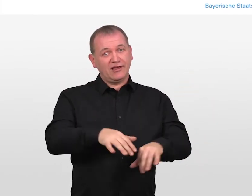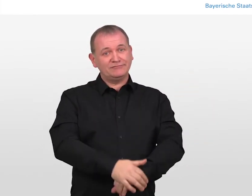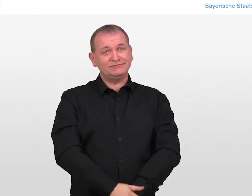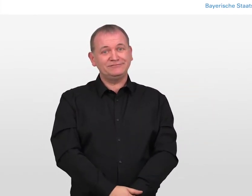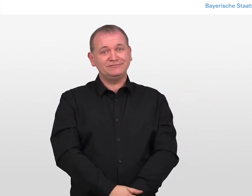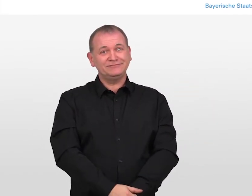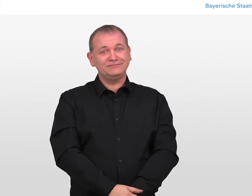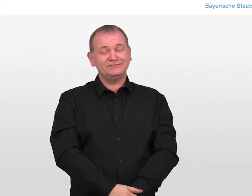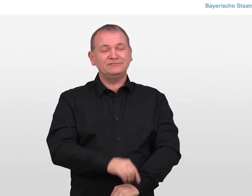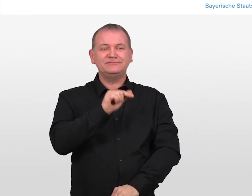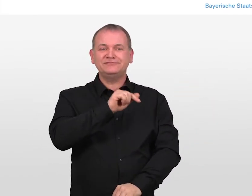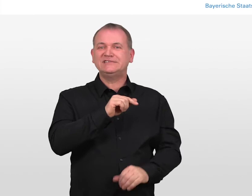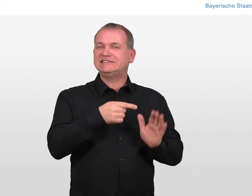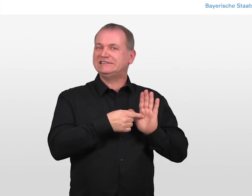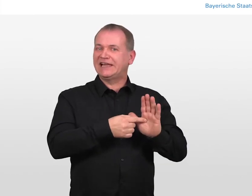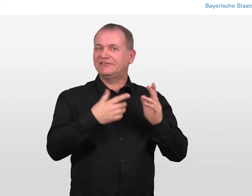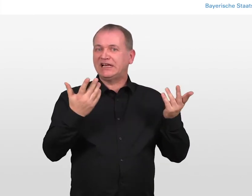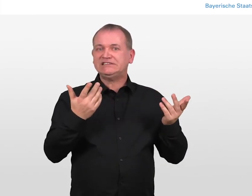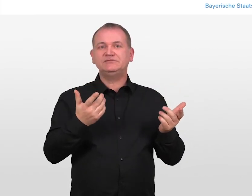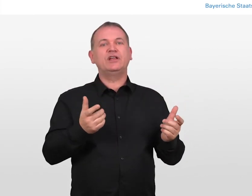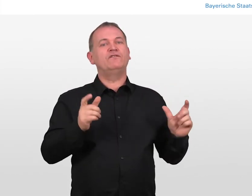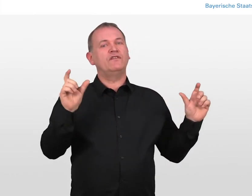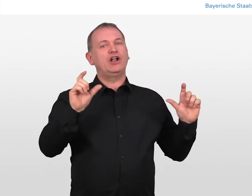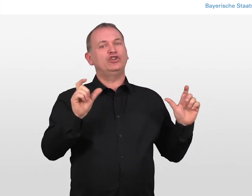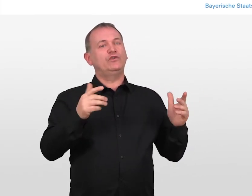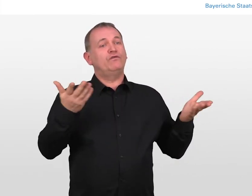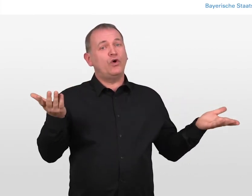Was findet wo statt?